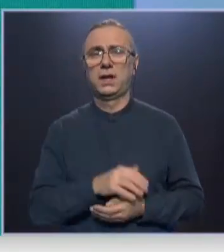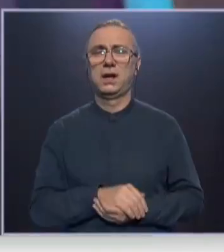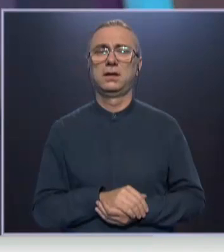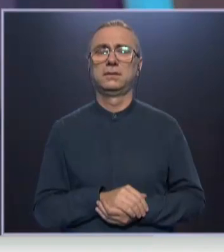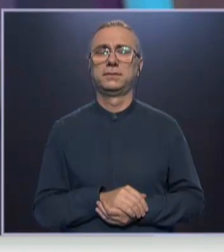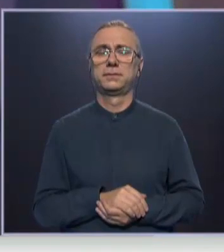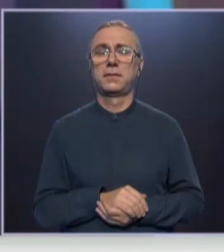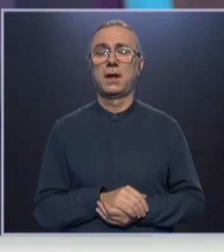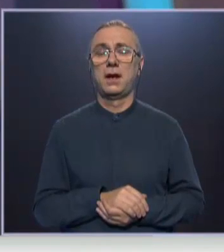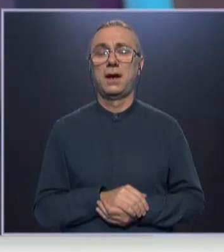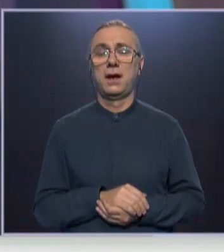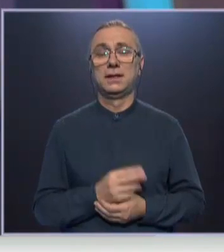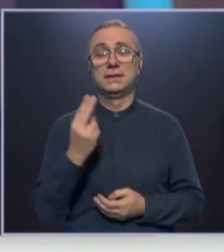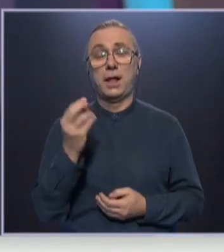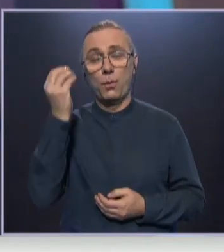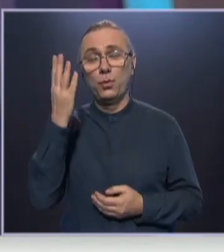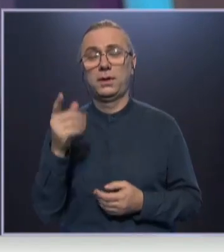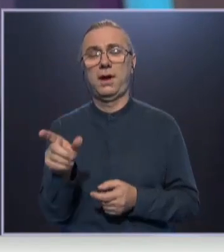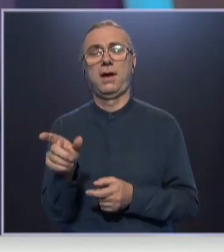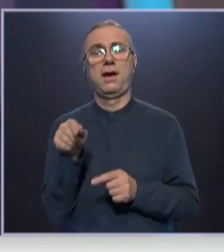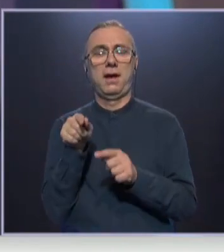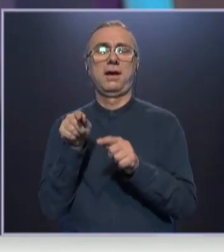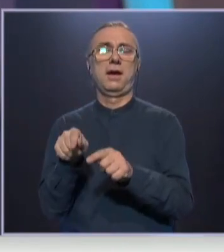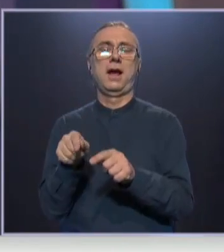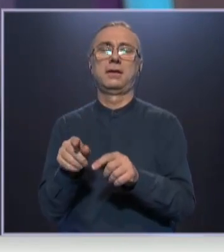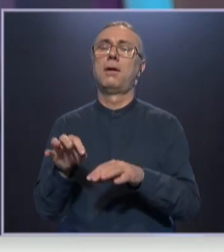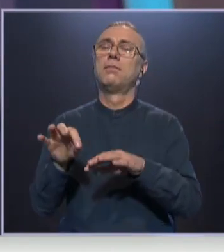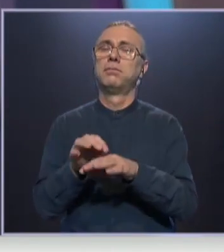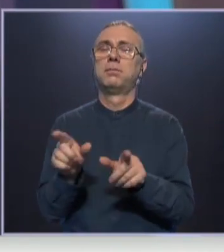брака именуется Так что сама само у тебя не полов